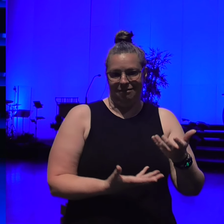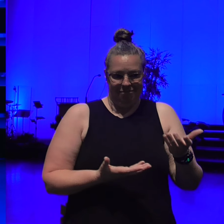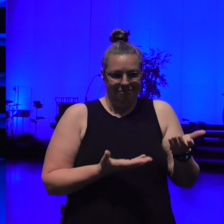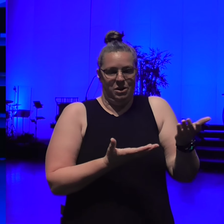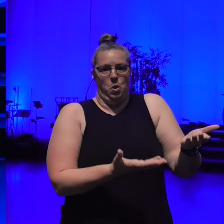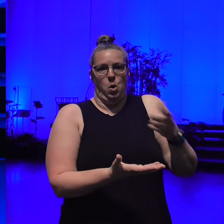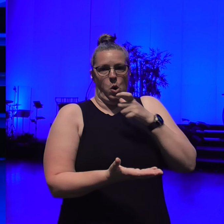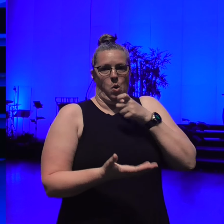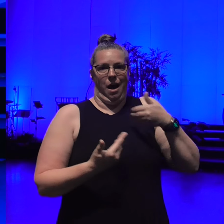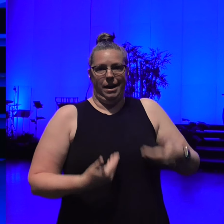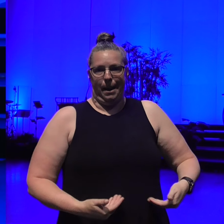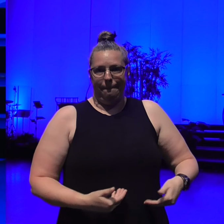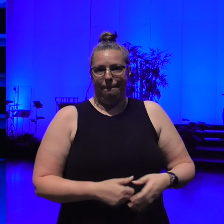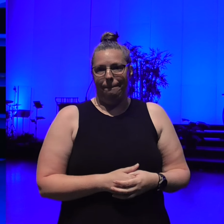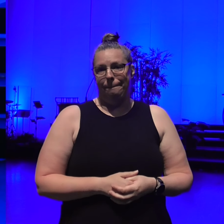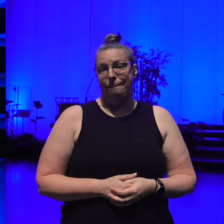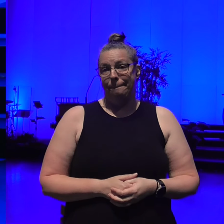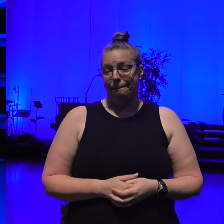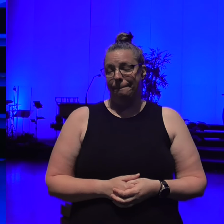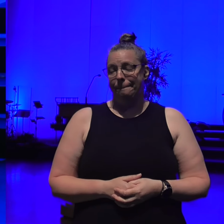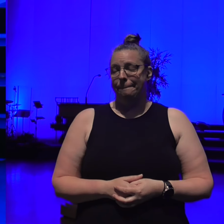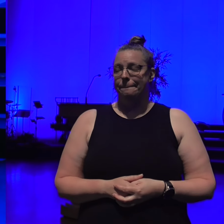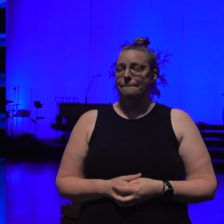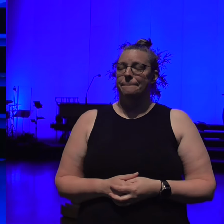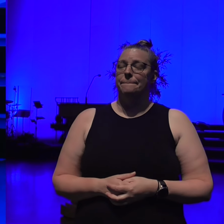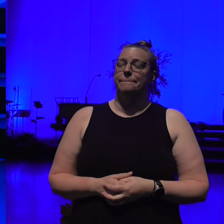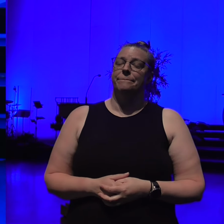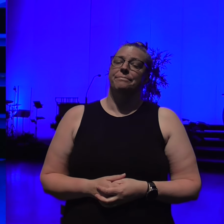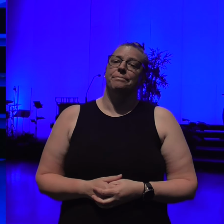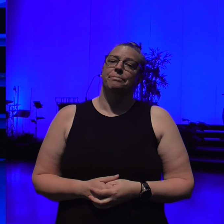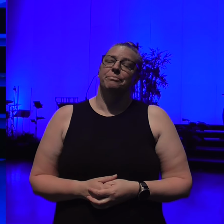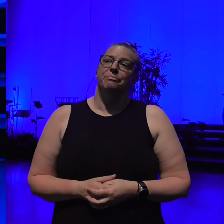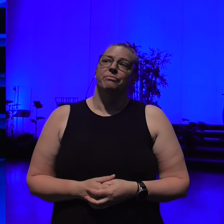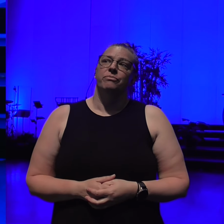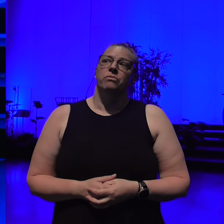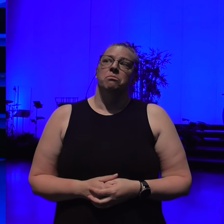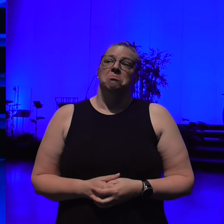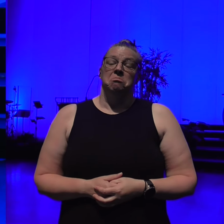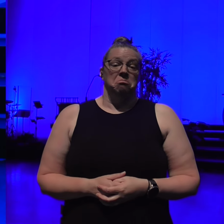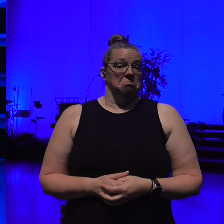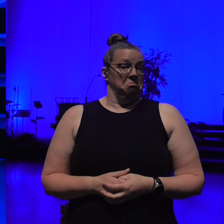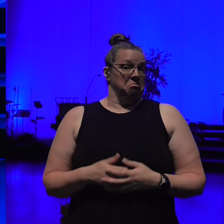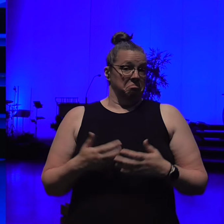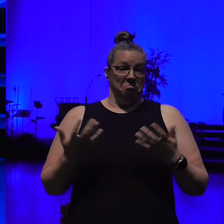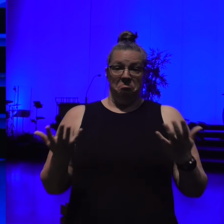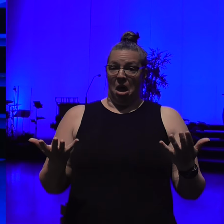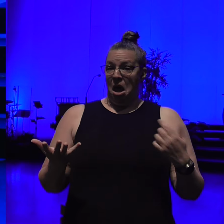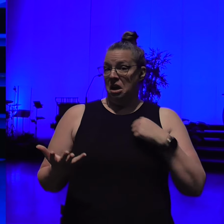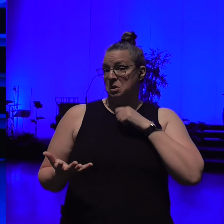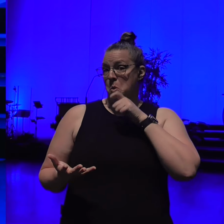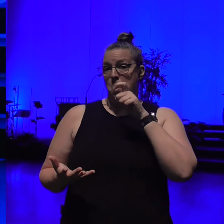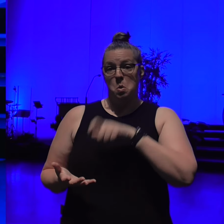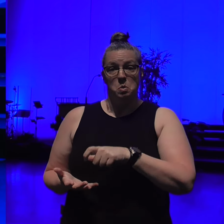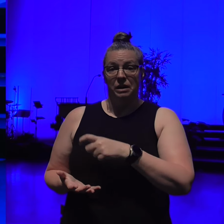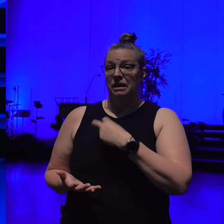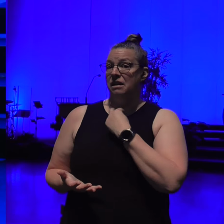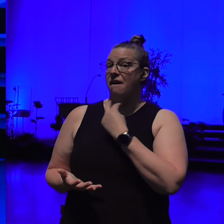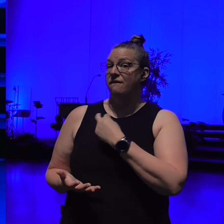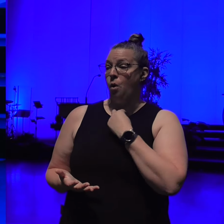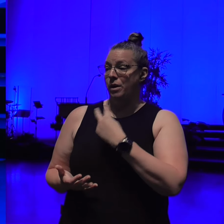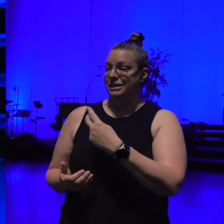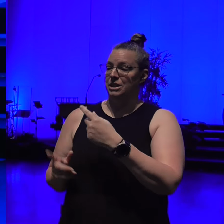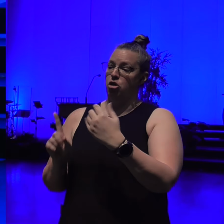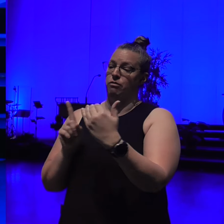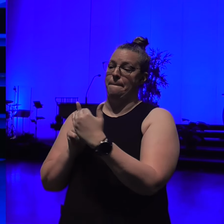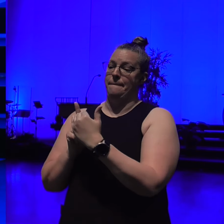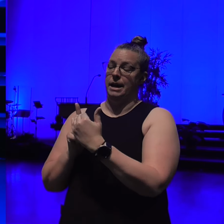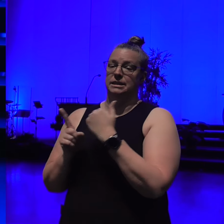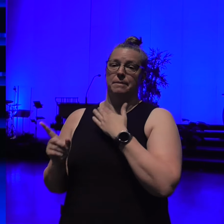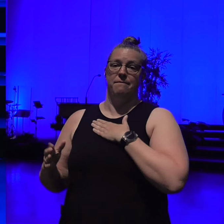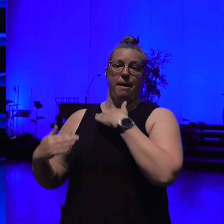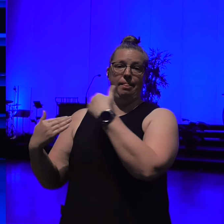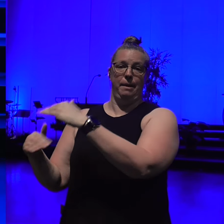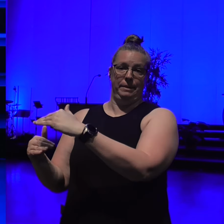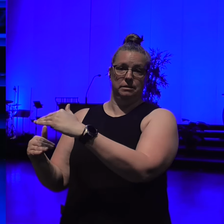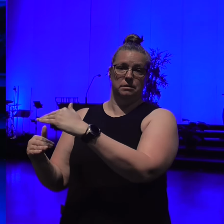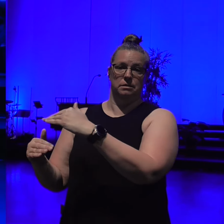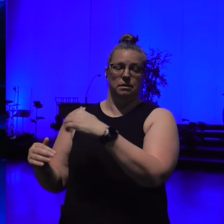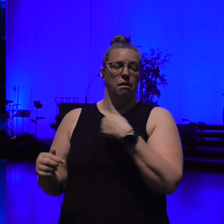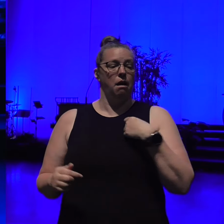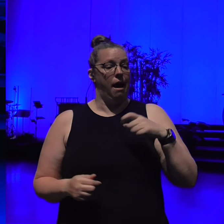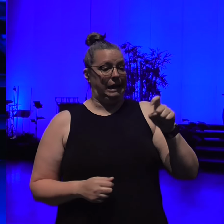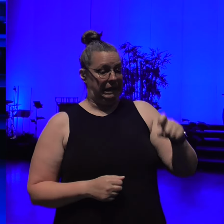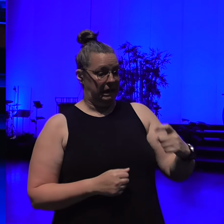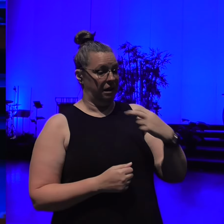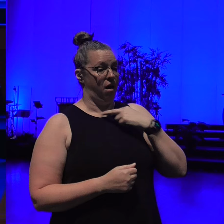quién soy Ya no necesito una voz que me lo recuerde de mis limitaciones pero una voz para recordarme